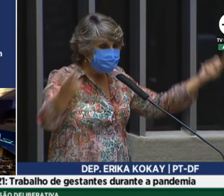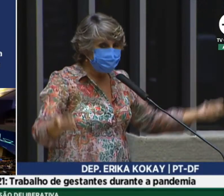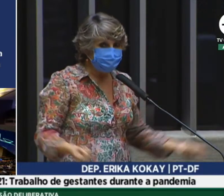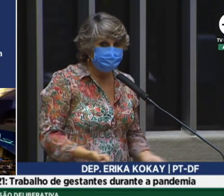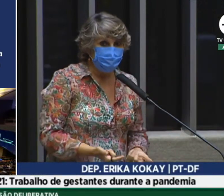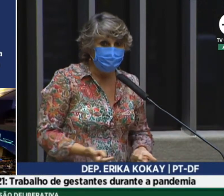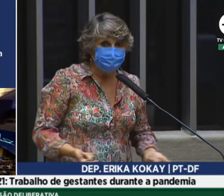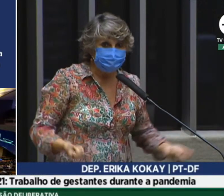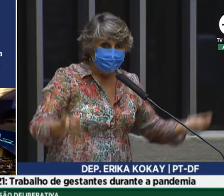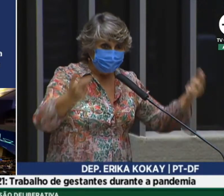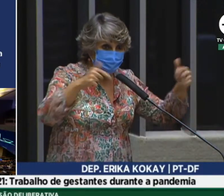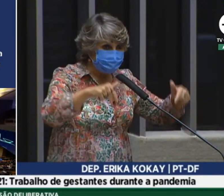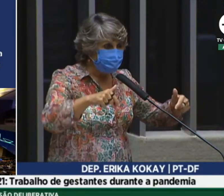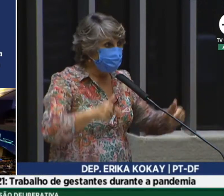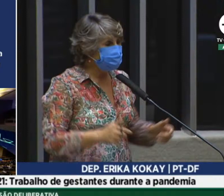ESTABELECER AS NORMAS E A